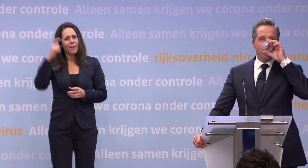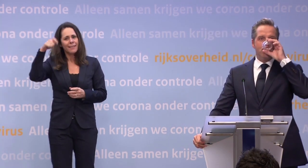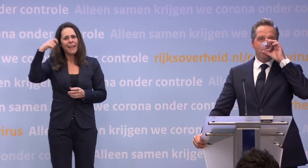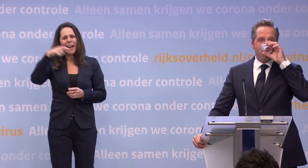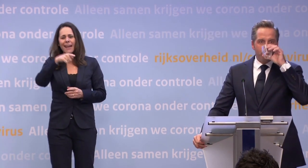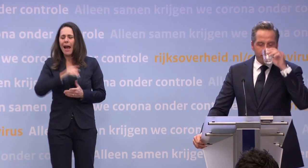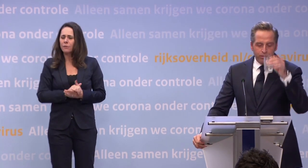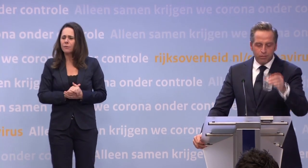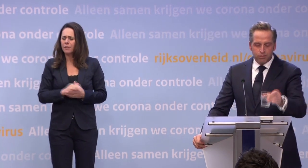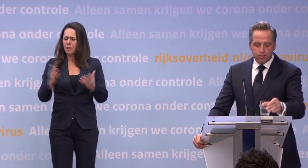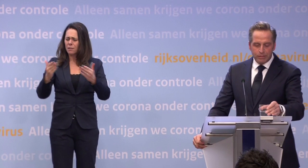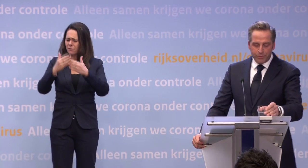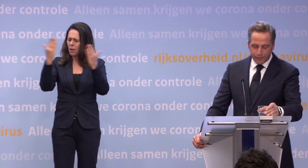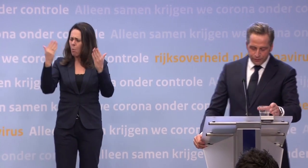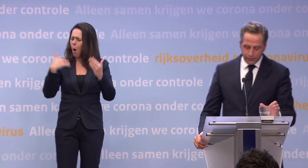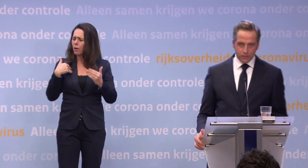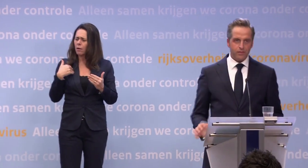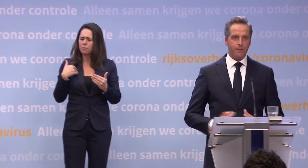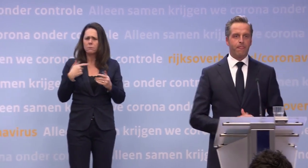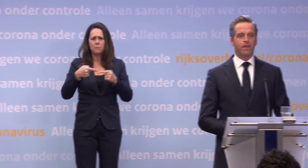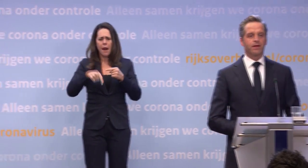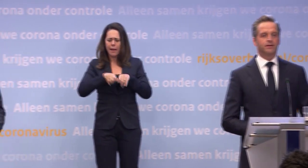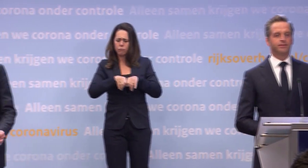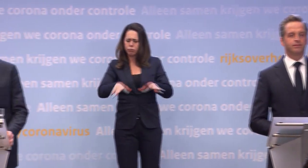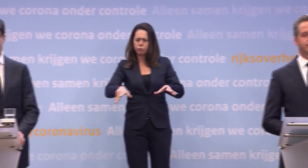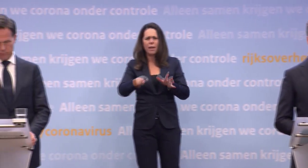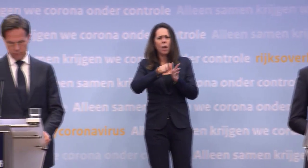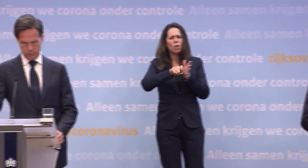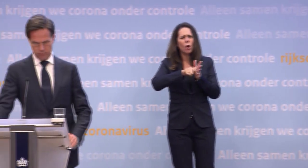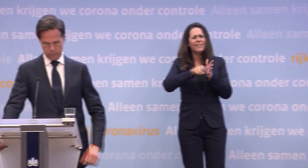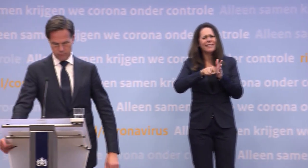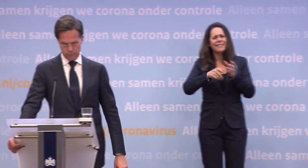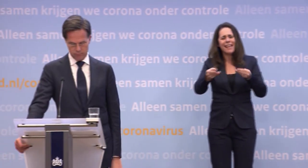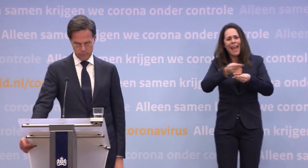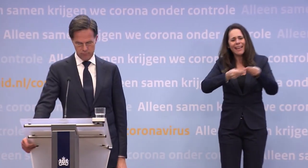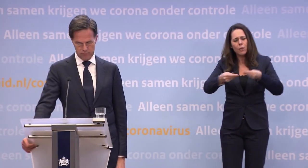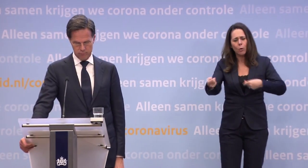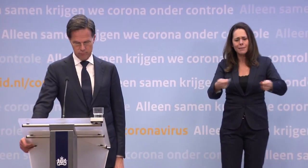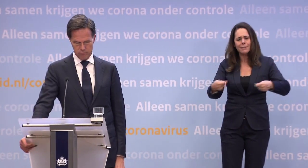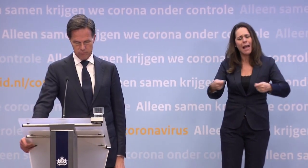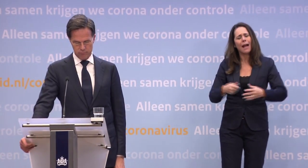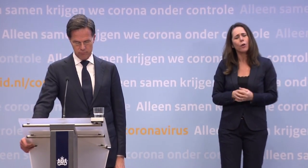Er lekte vanochtend een gekke notitie uit van Economische Zaken... ...over dat de horeca eventueel wel weer open zou kunnen.